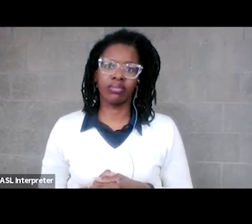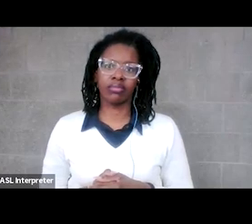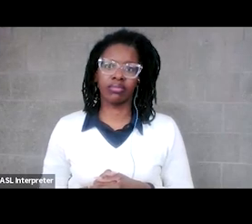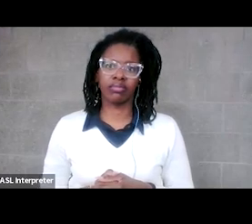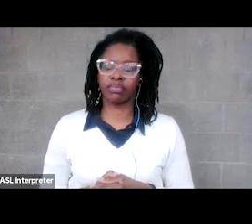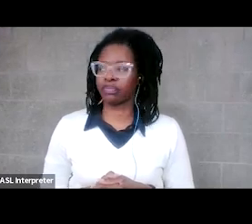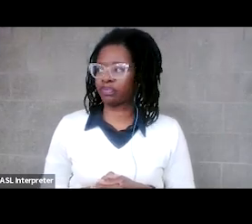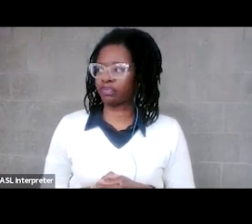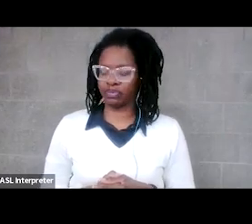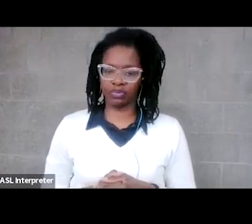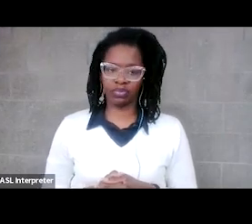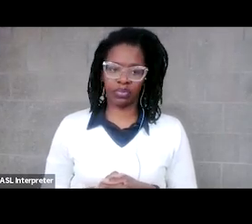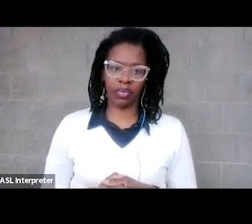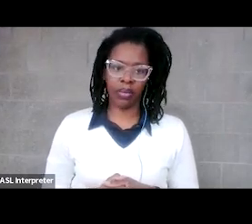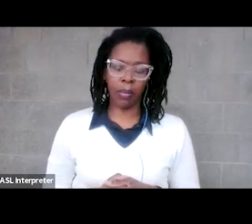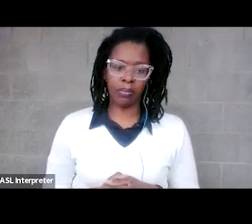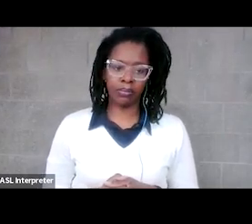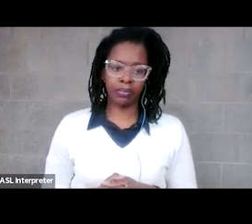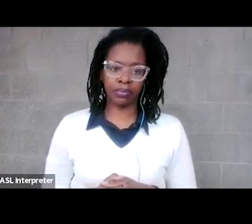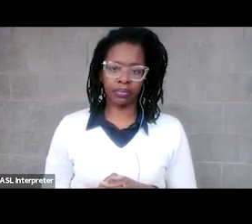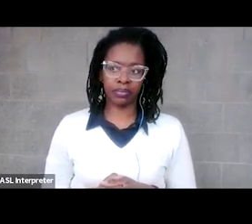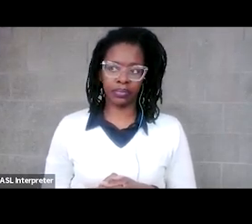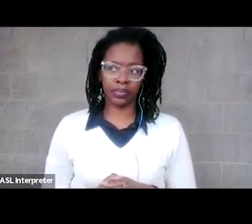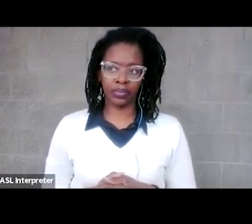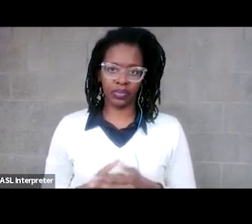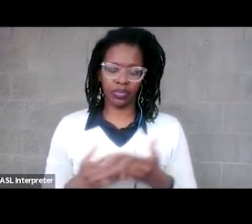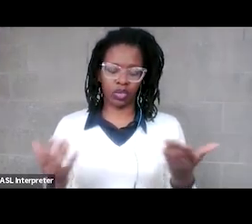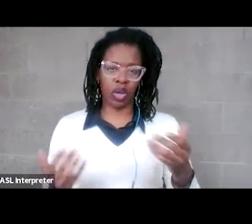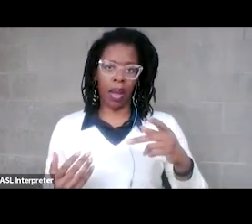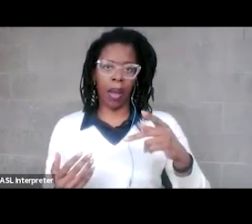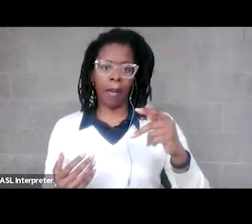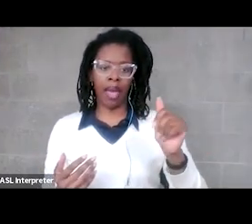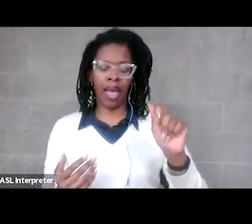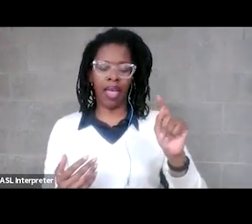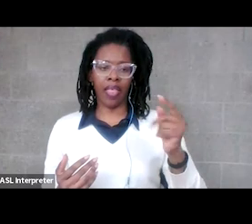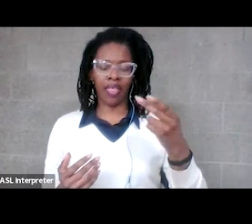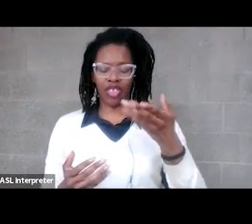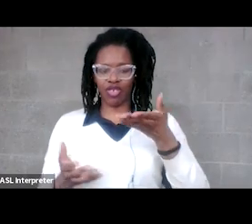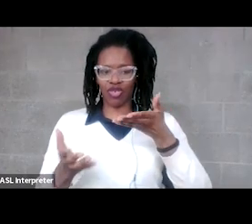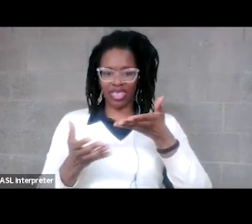Y con eso dicho, PATH brinda servicios a clientes que sufren